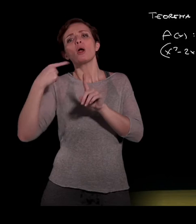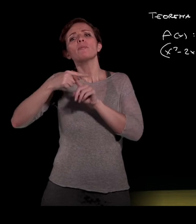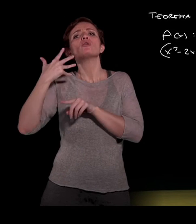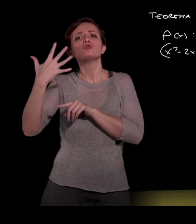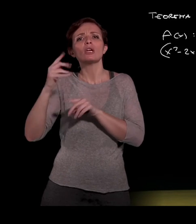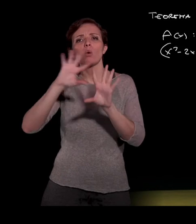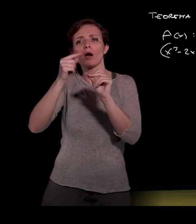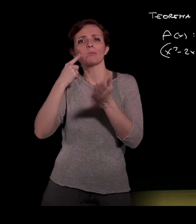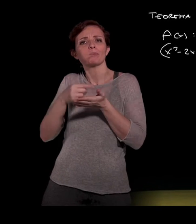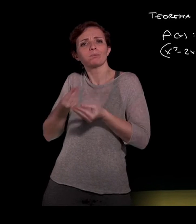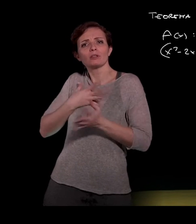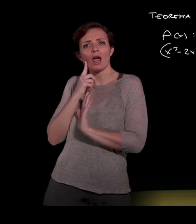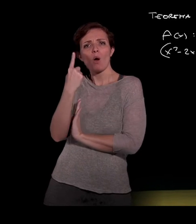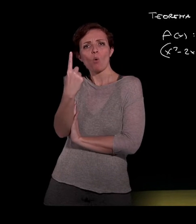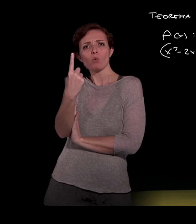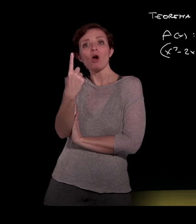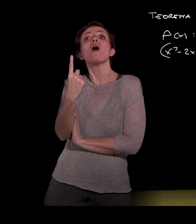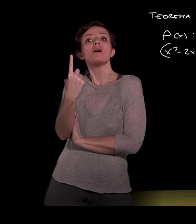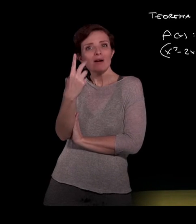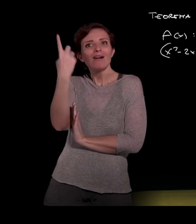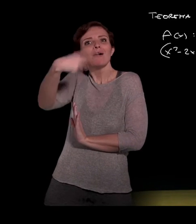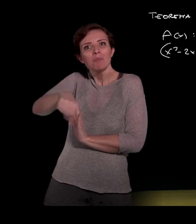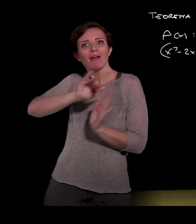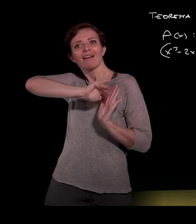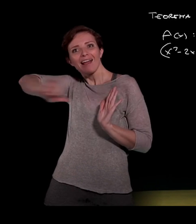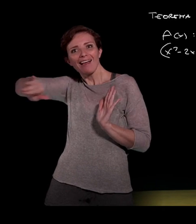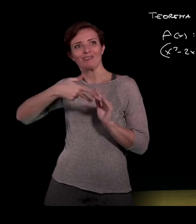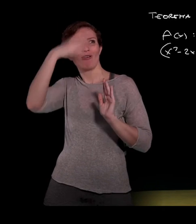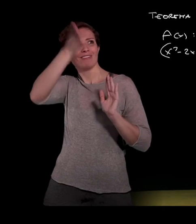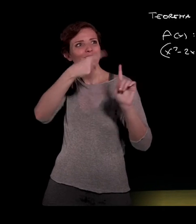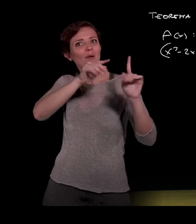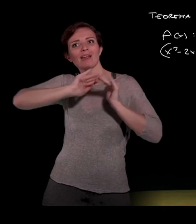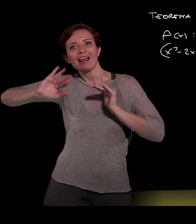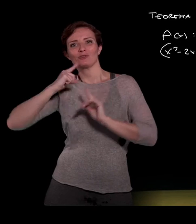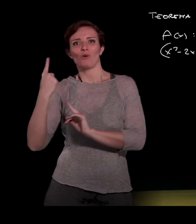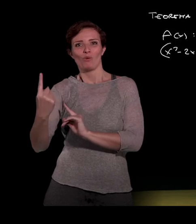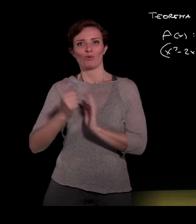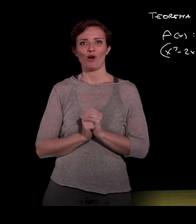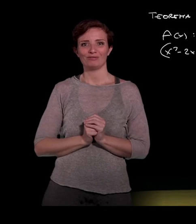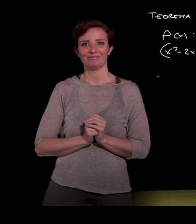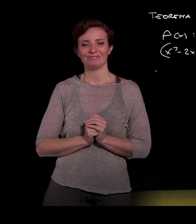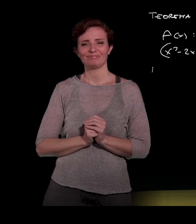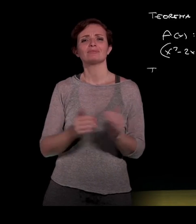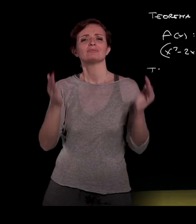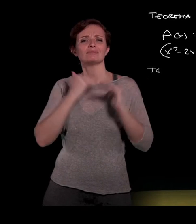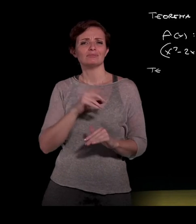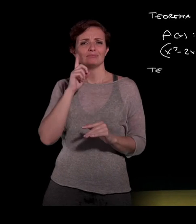e sommando ci restituisce il resto della divisione che in questo caso è 1. Analogamente, il teorema di Ruffini,